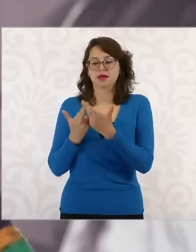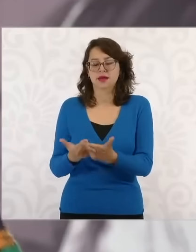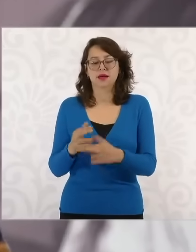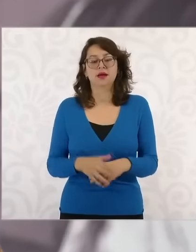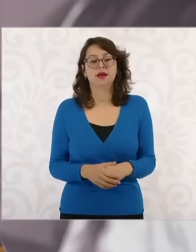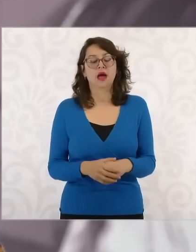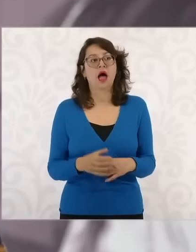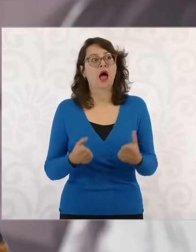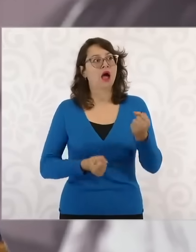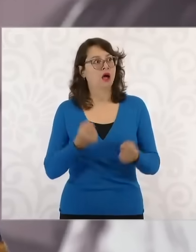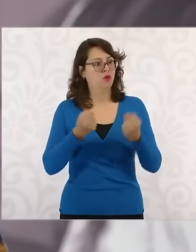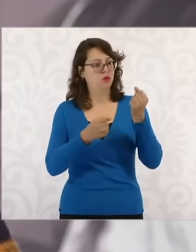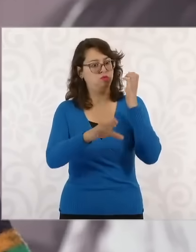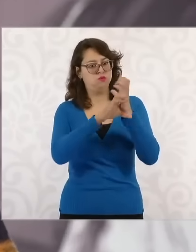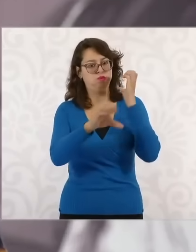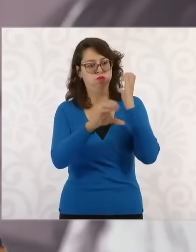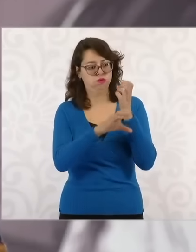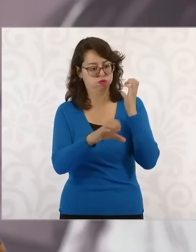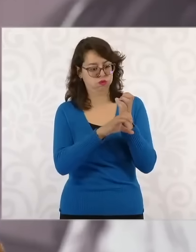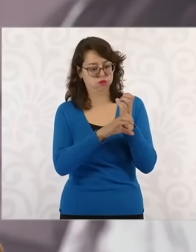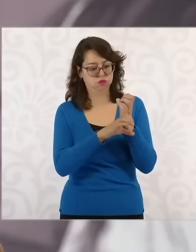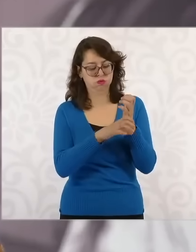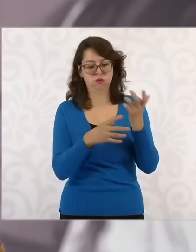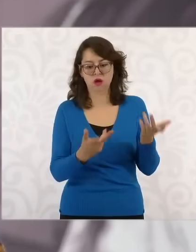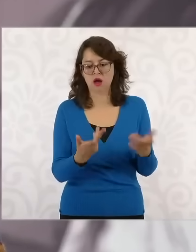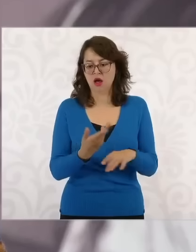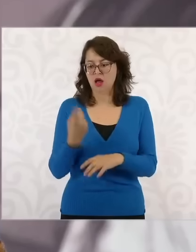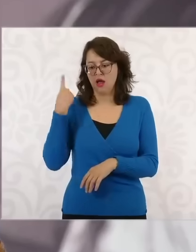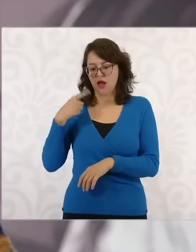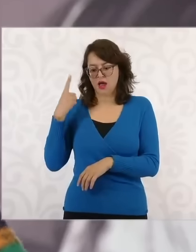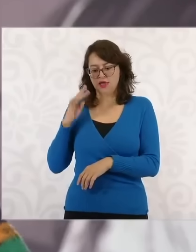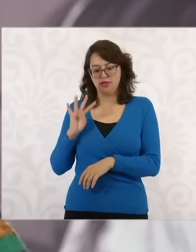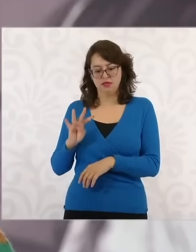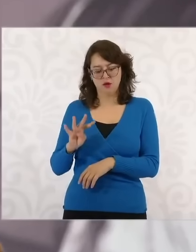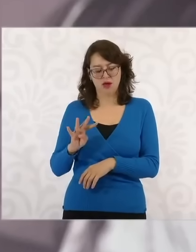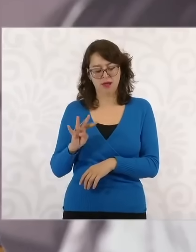sí incrementamos eh ligeramente comparado con el saque que tuvimos el 19 de septiembre, digo,